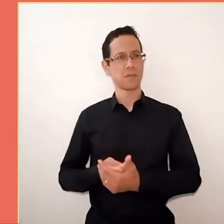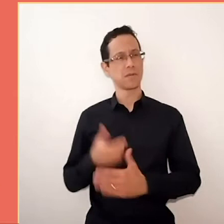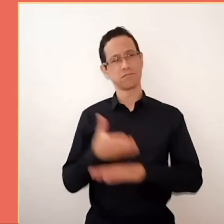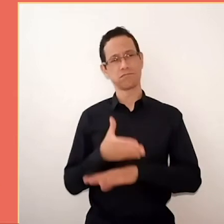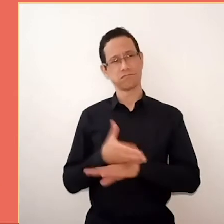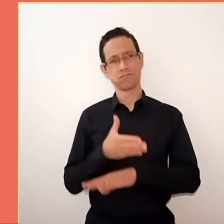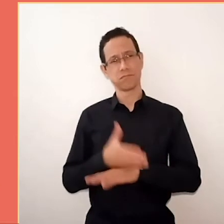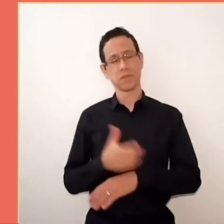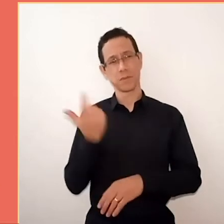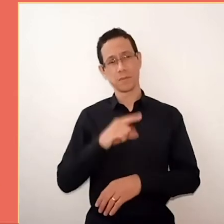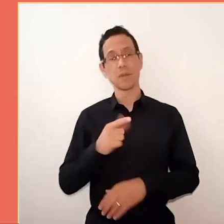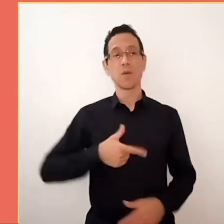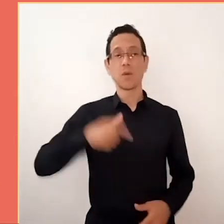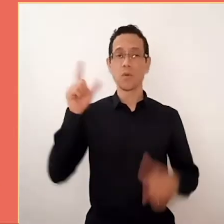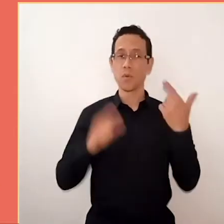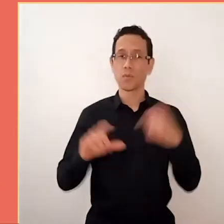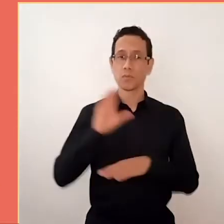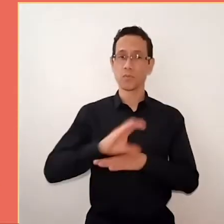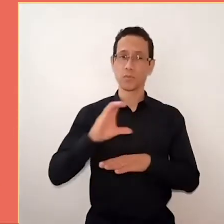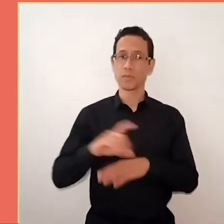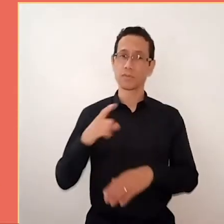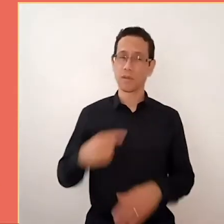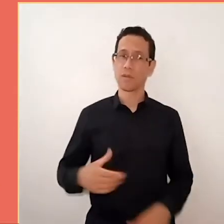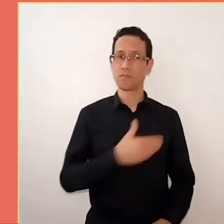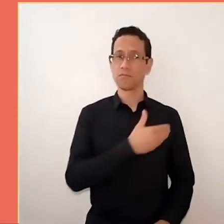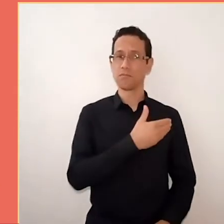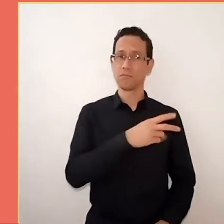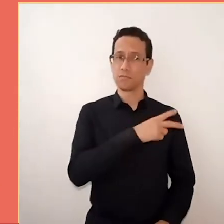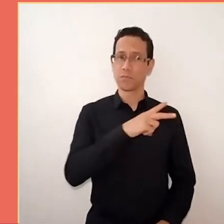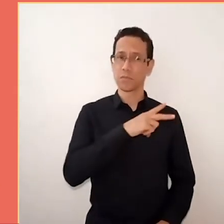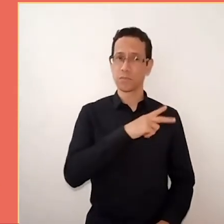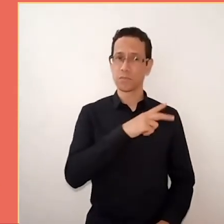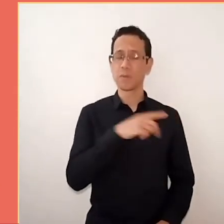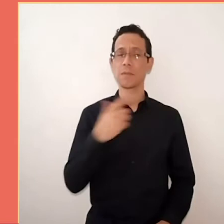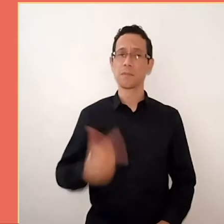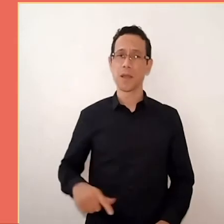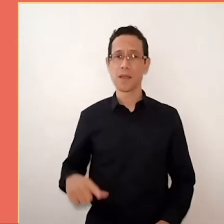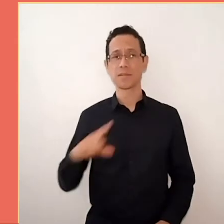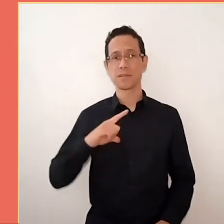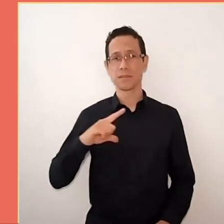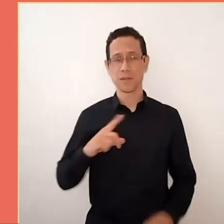oferecidos com essa temática na rede privada, e nós temos ainda… começando. Agora,